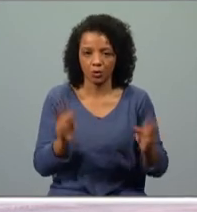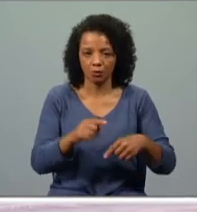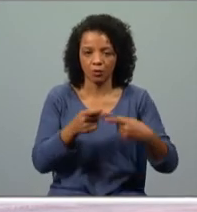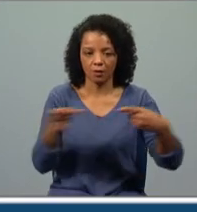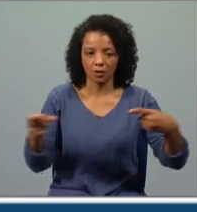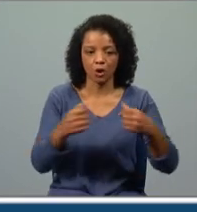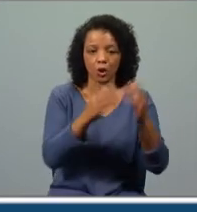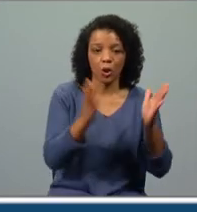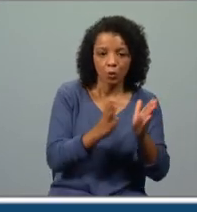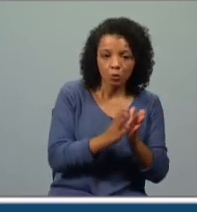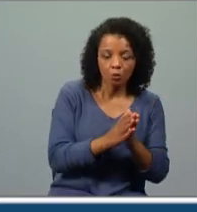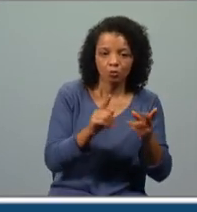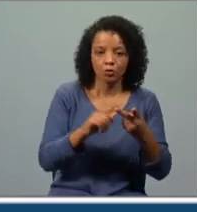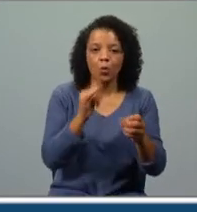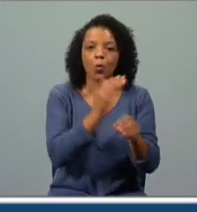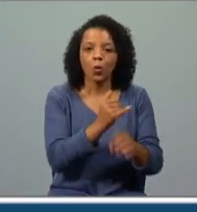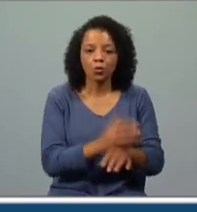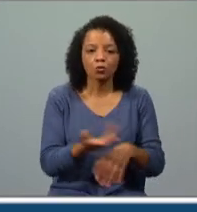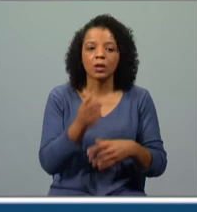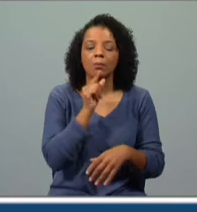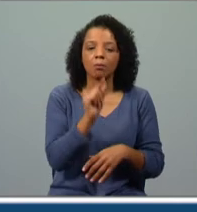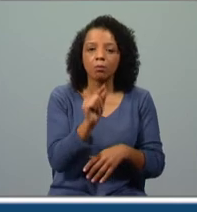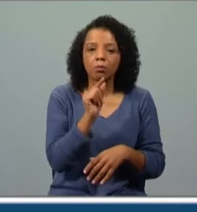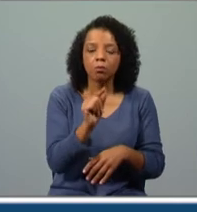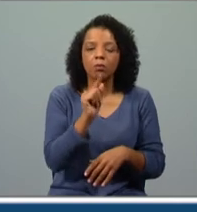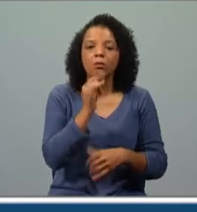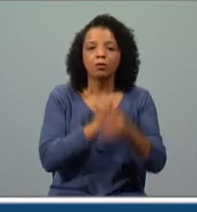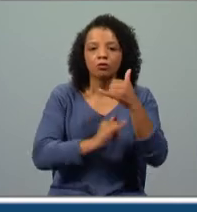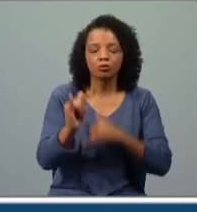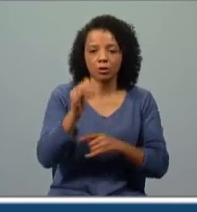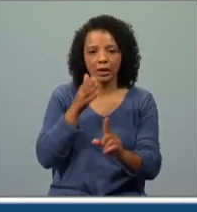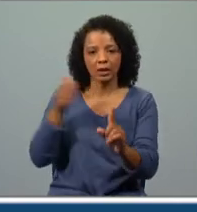todos e outros são os pronomes indefinidos todo o povo de todos all 和 others 是代詞無限期的所有人